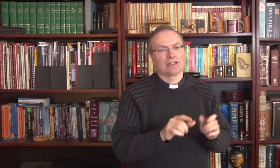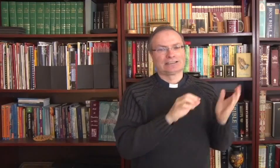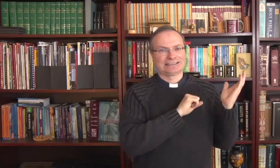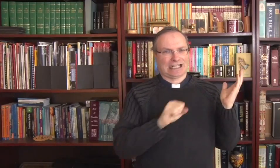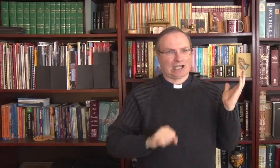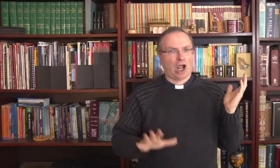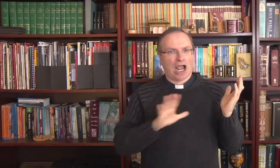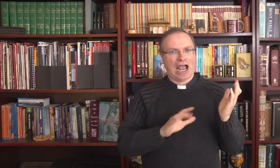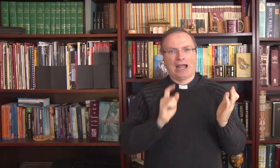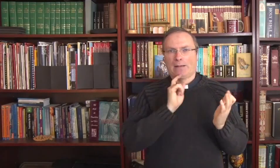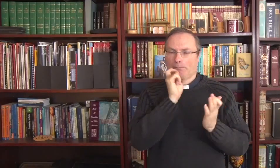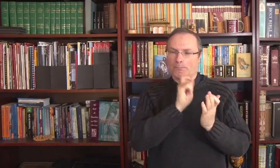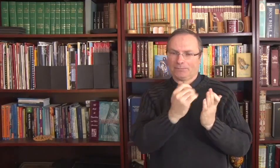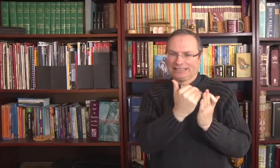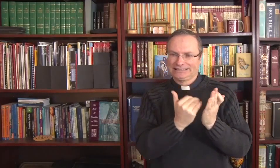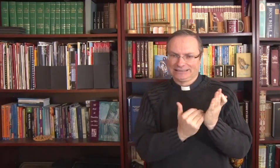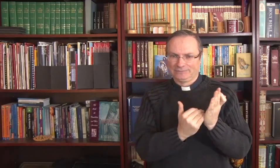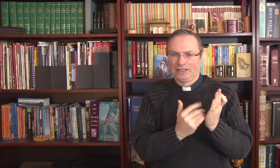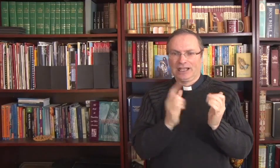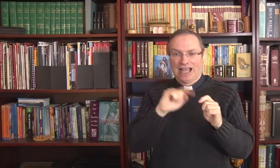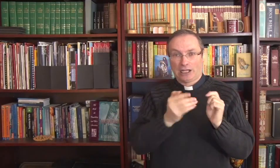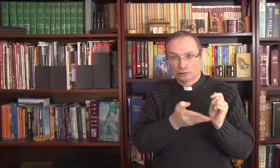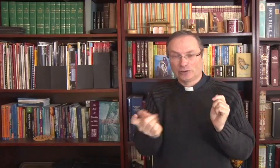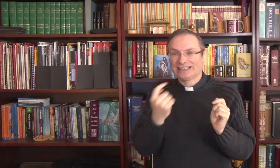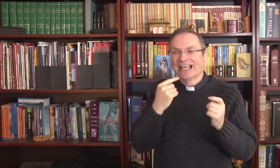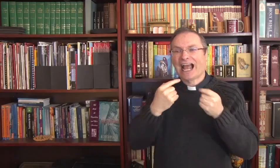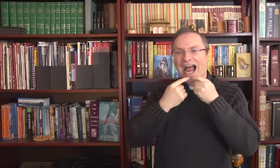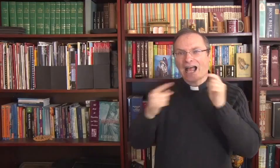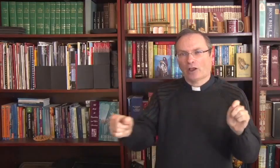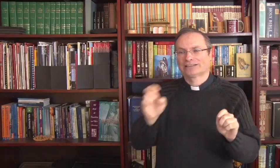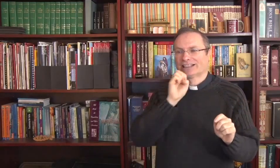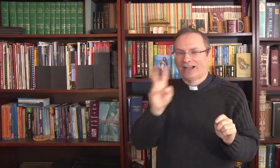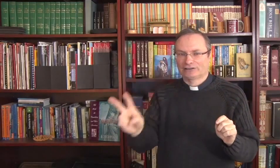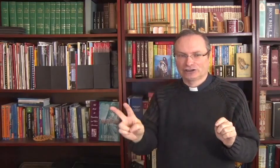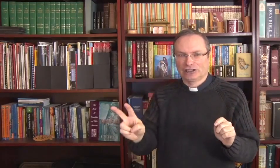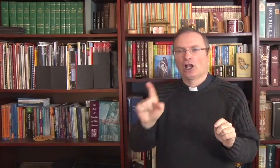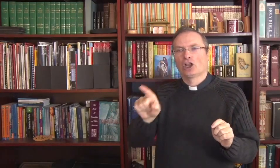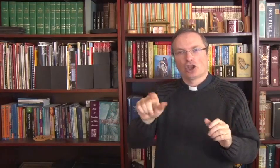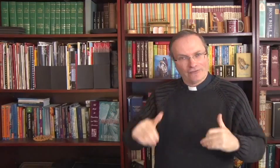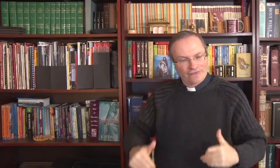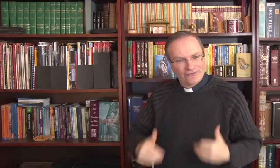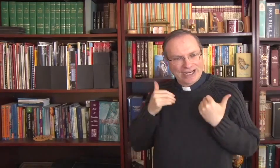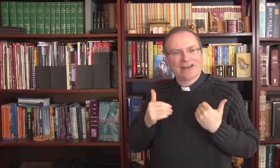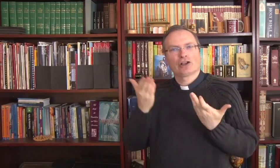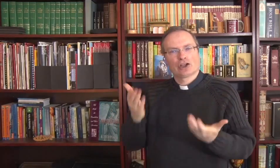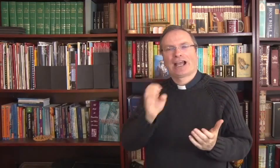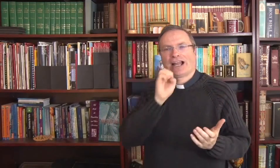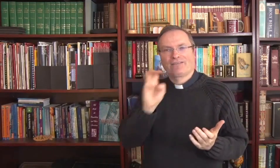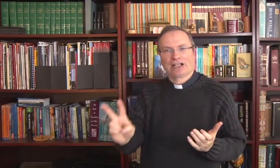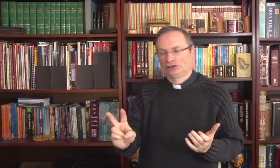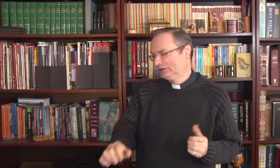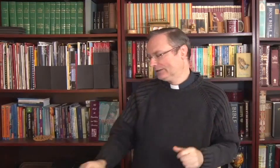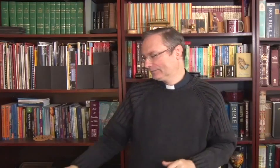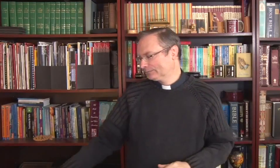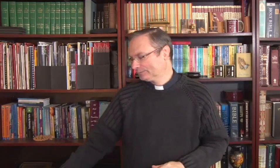le Seigneur a prescrit à ceux qui annoncent l’Évangile de vivre de l’Évangile.